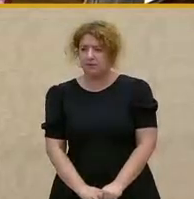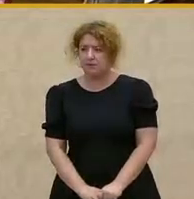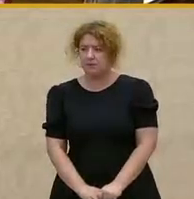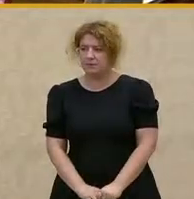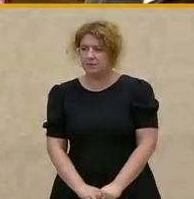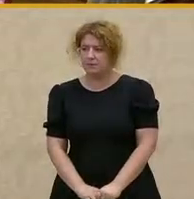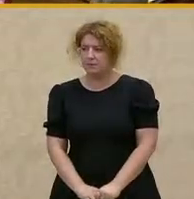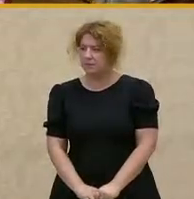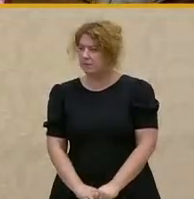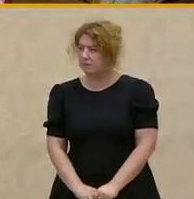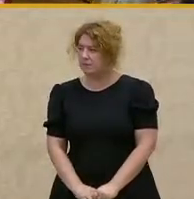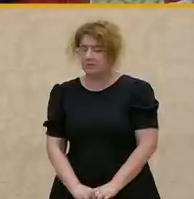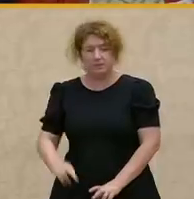(Aplausos) -En el programa del día, gracias,